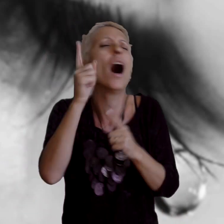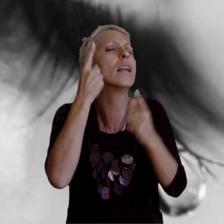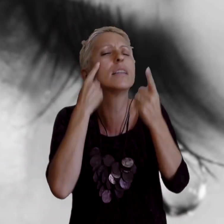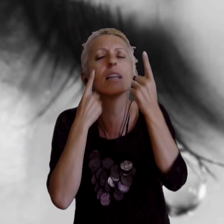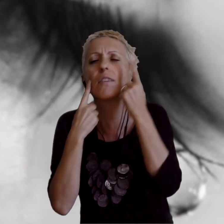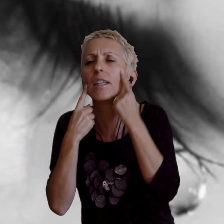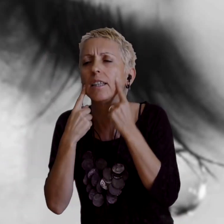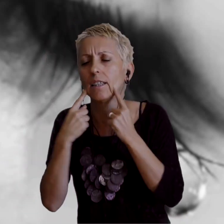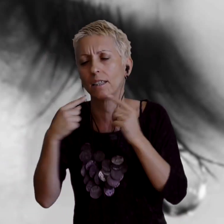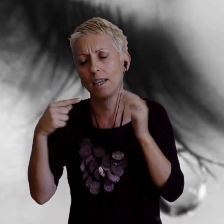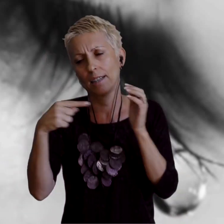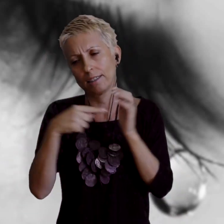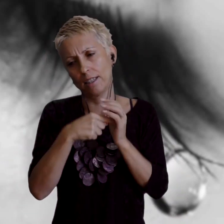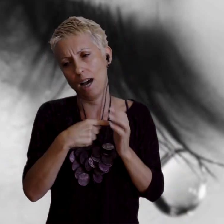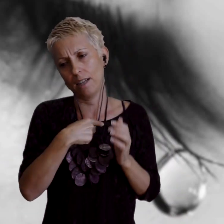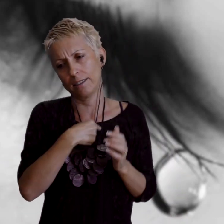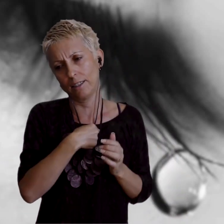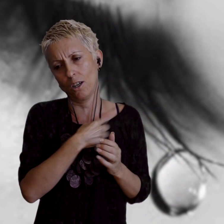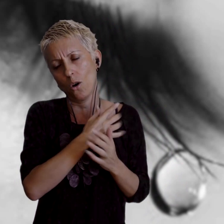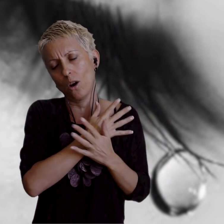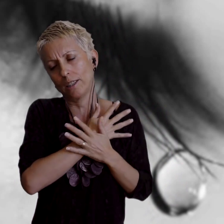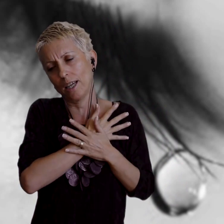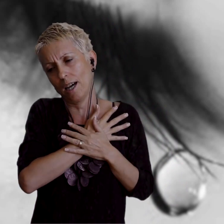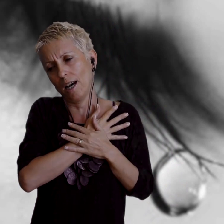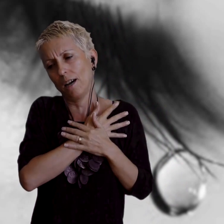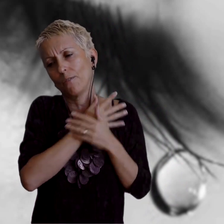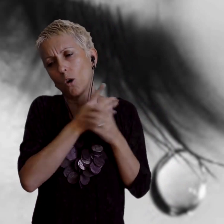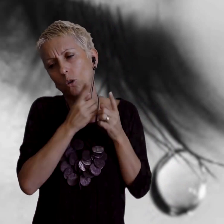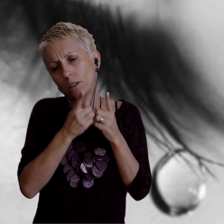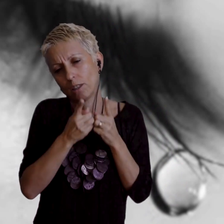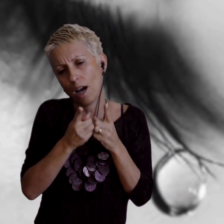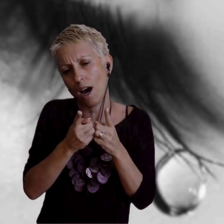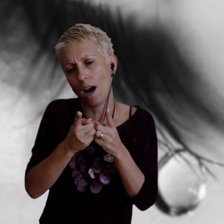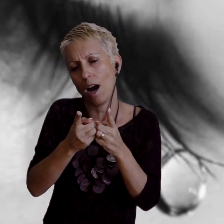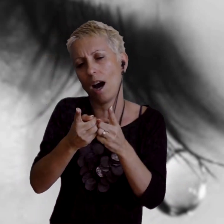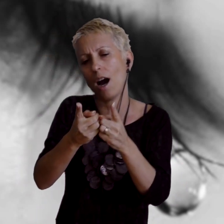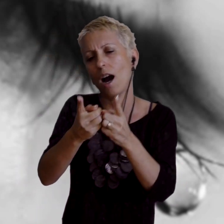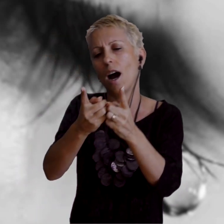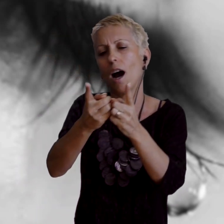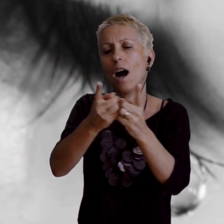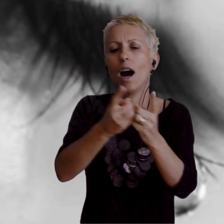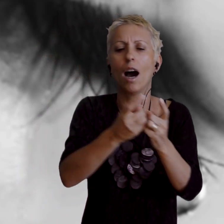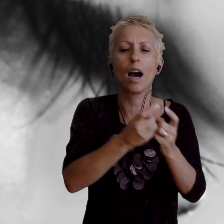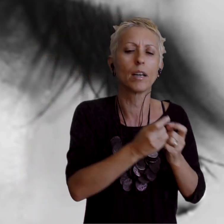אל תבכי כי אני אוהב אותך